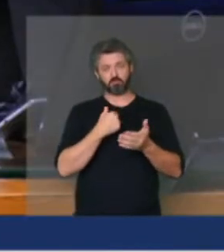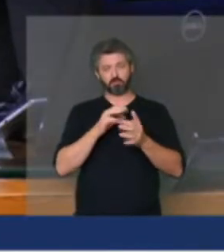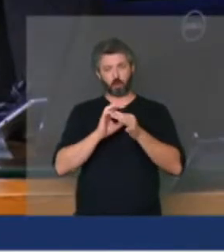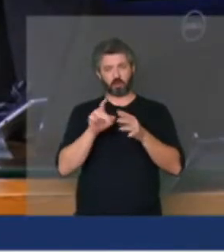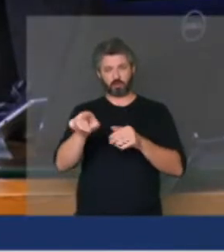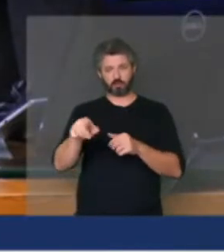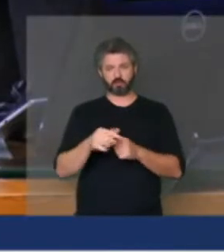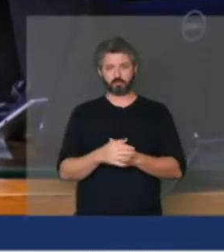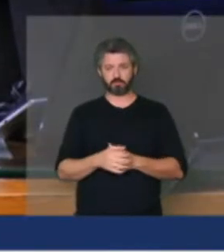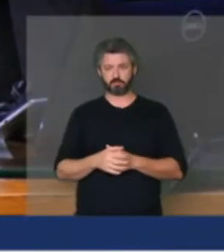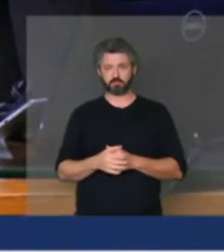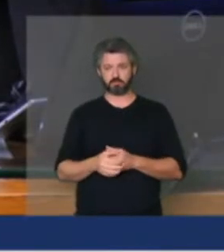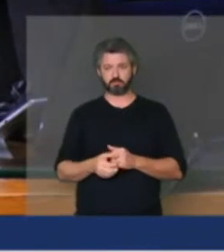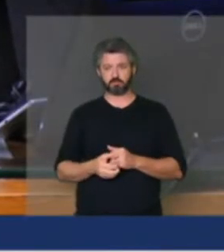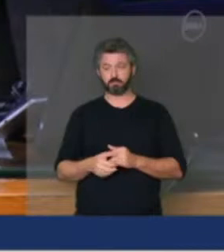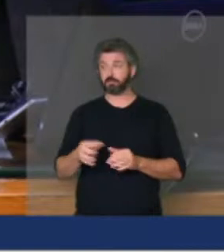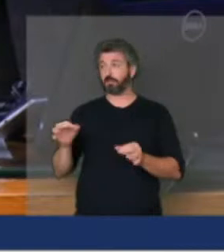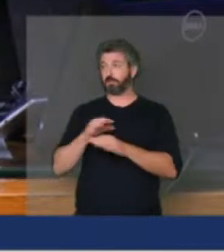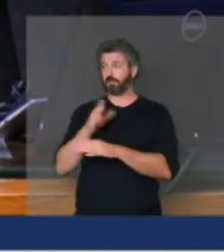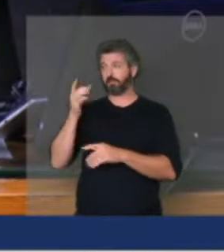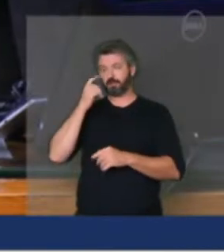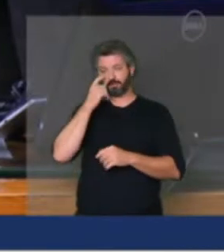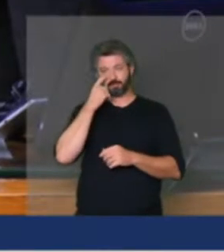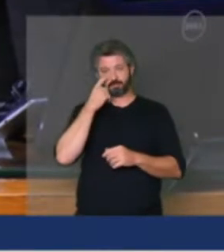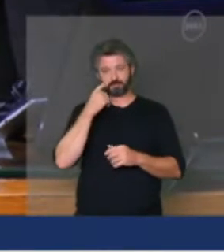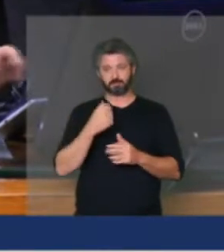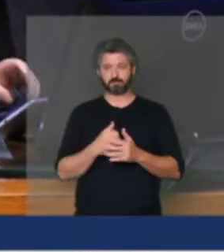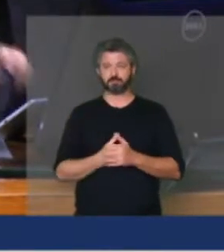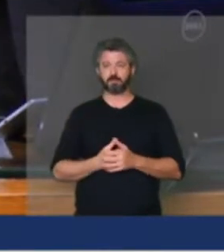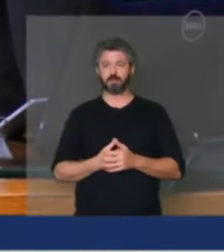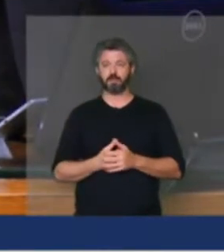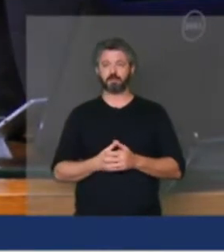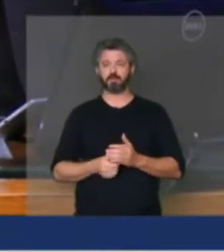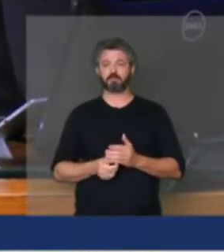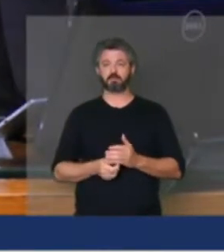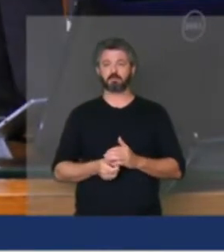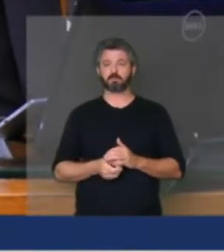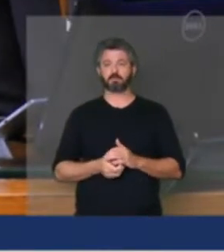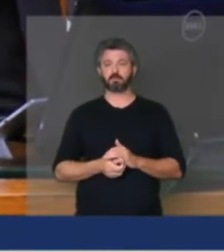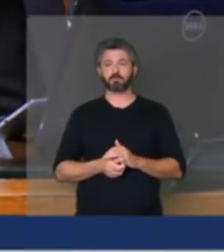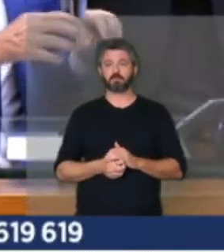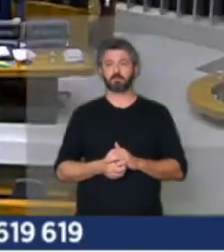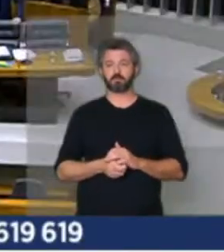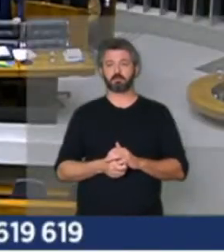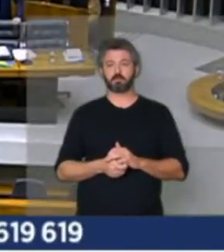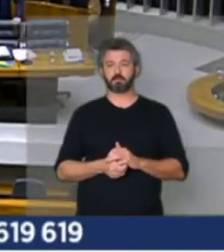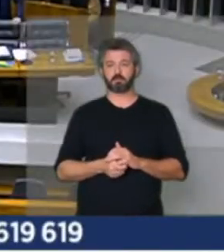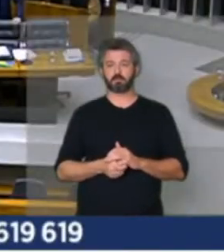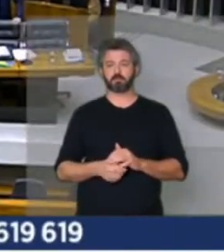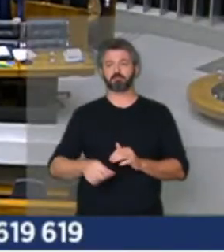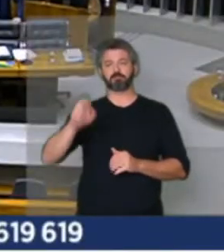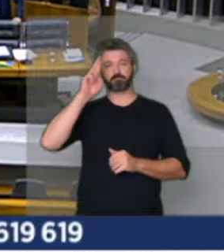[DEPUTADA]: AGRADEÇ O. [DEPUTADO]: SENHOR PRESIDENTE... QUERO INICIAR AQUI DIZENDO E AGRADECENDO AO